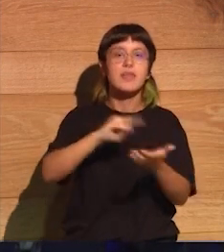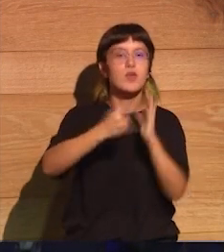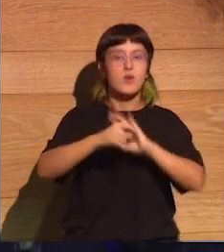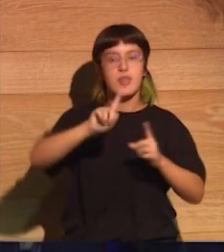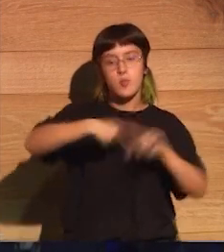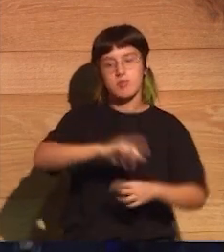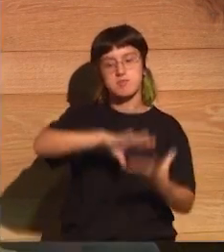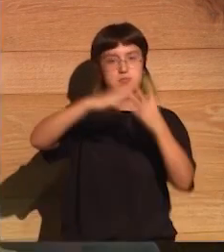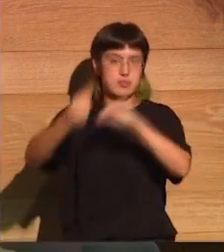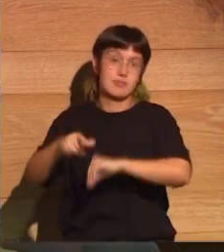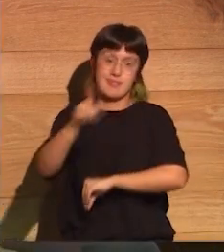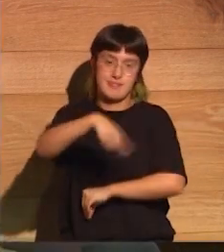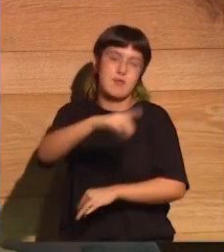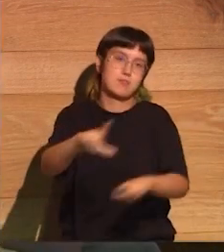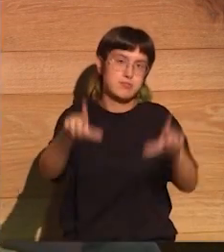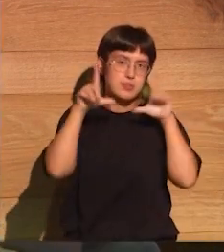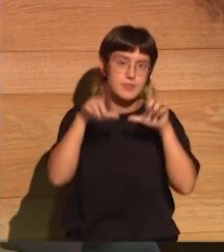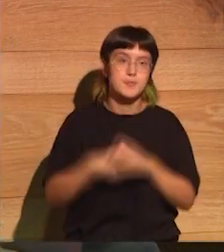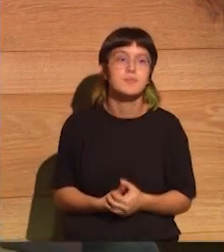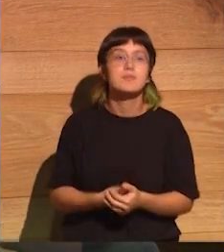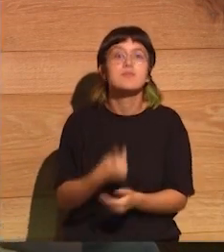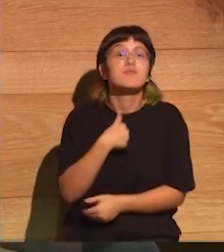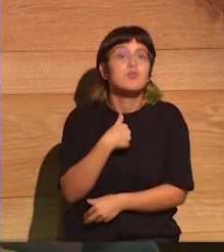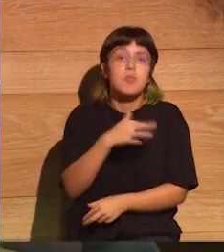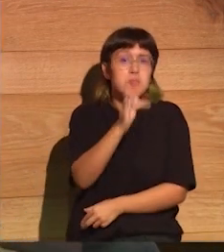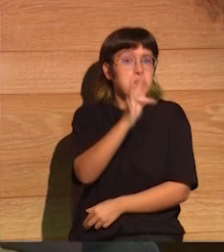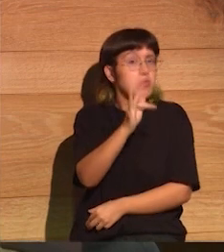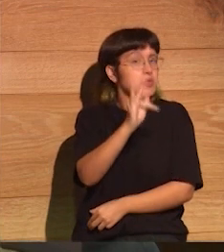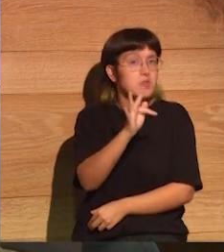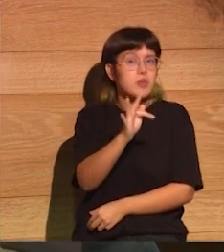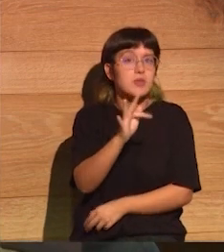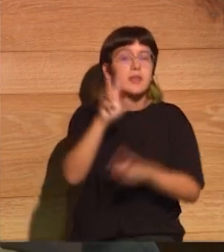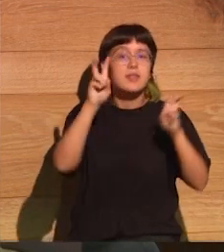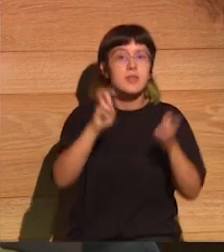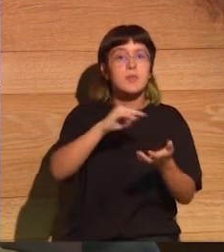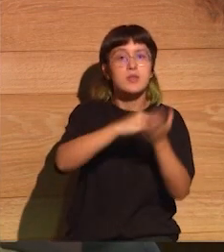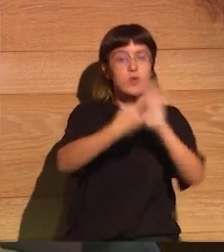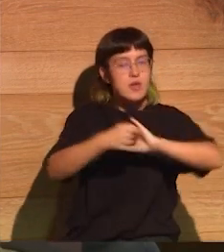Yo soy muy optimista acerca de este impacto positivo de las tecnologías en la educación.